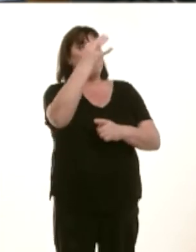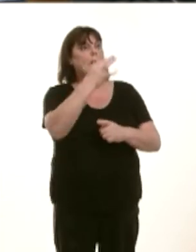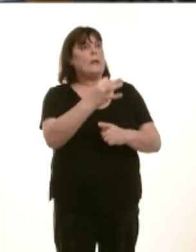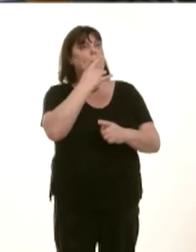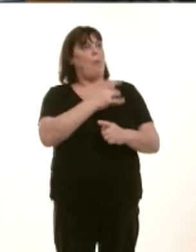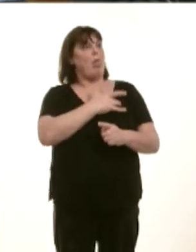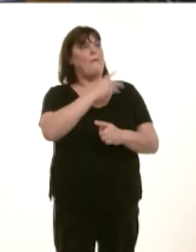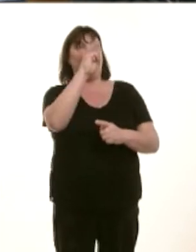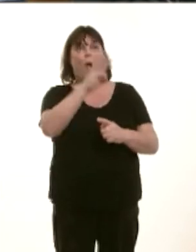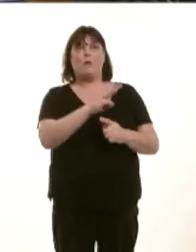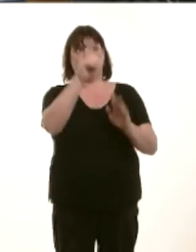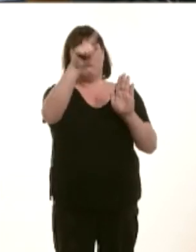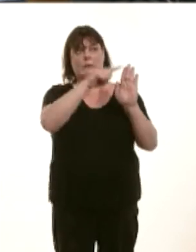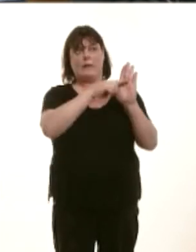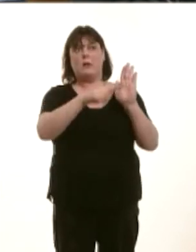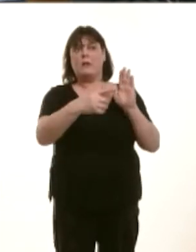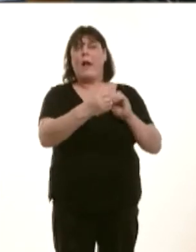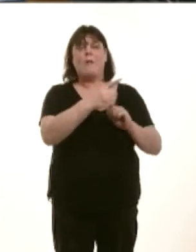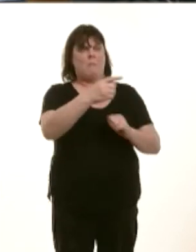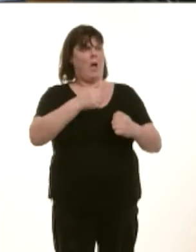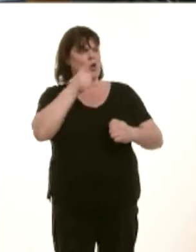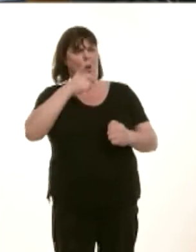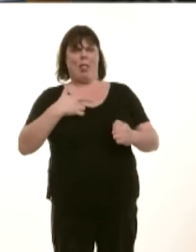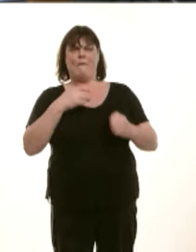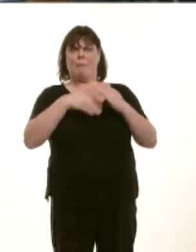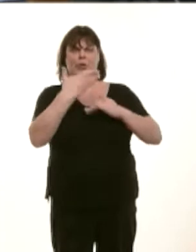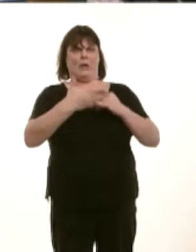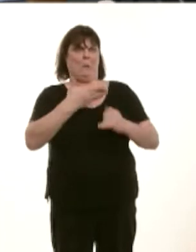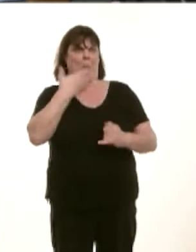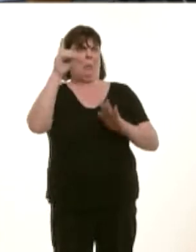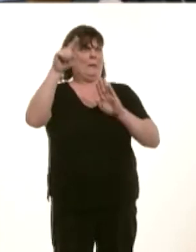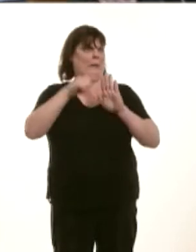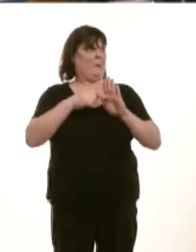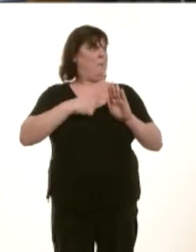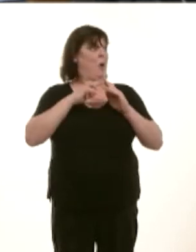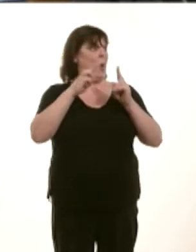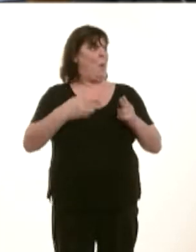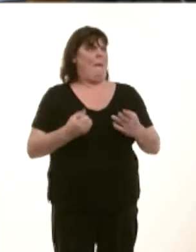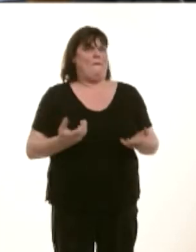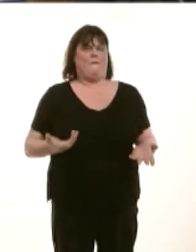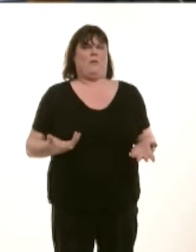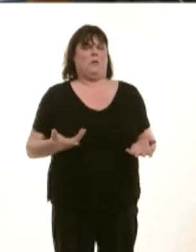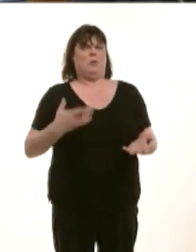wir bob tro, efallai. O ran trigolion Cymru wledig, lle maeín amhosib ar hyn o bryd i